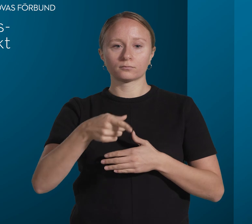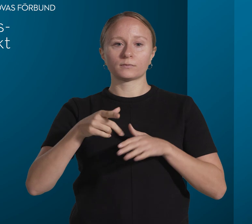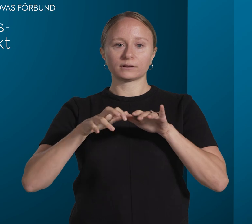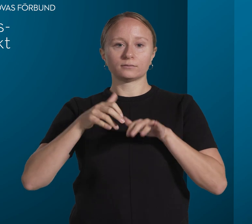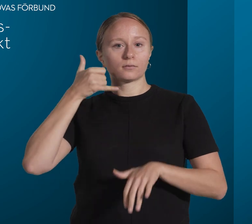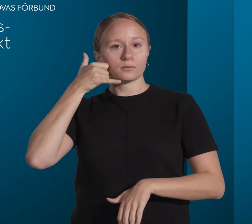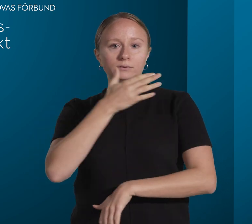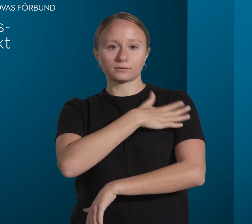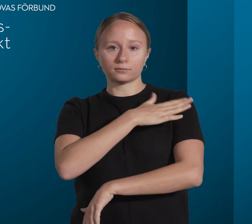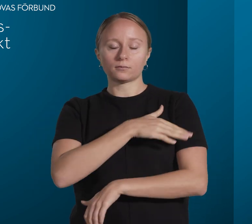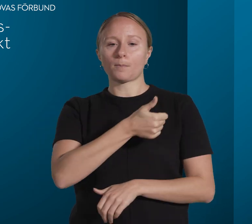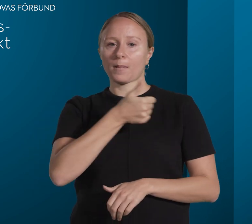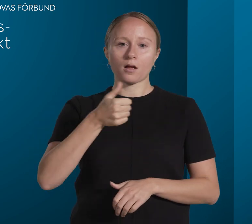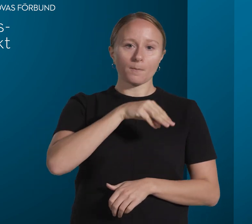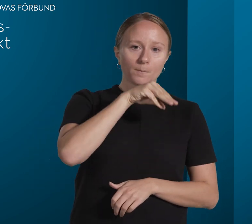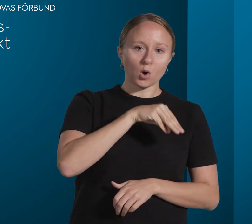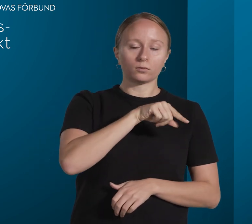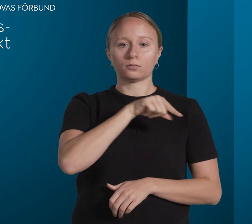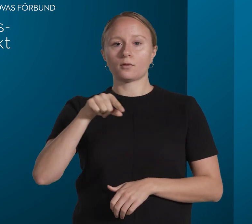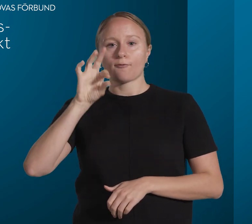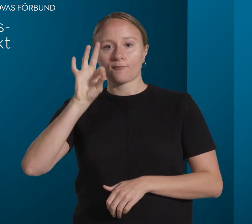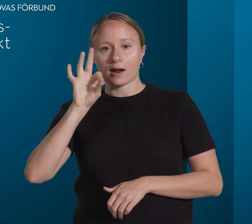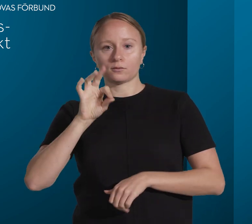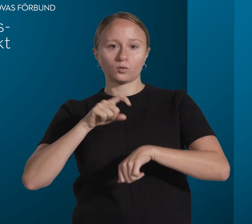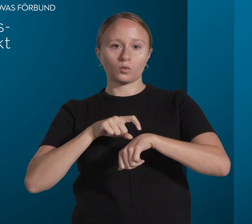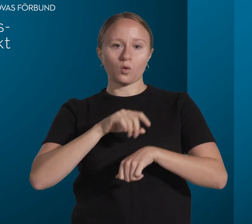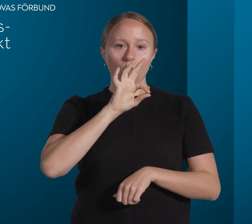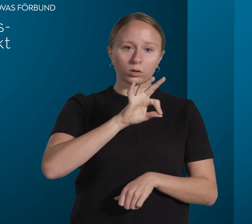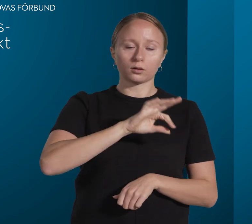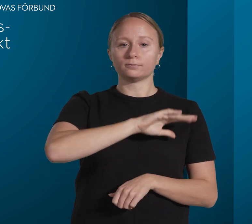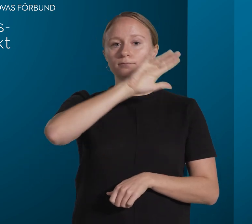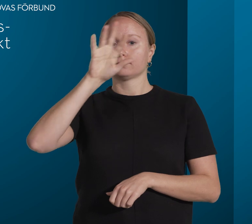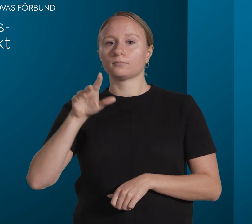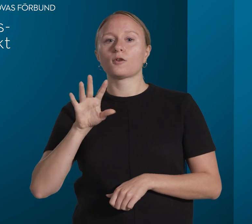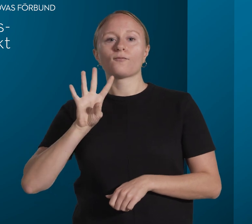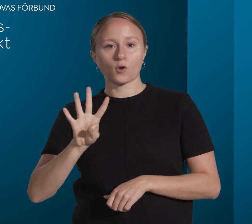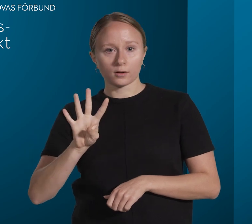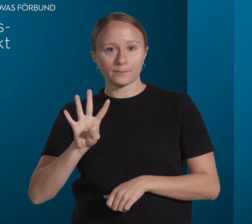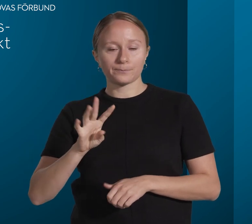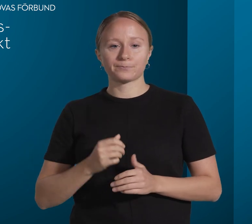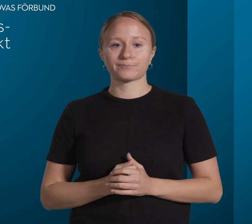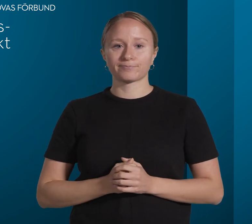då tjänsten endast kommer att vara tillgänglig mån-fre kl. 08.00-16.00.